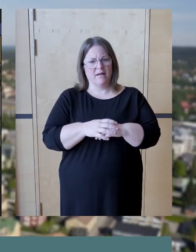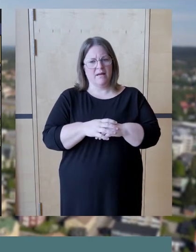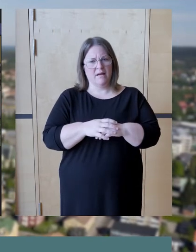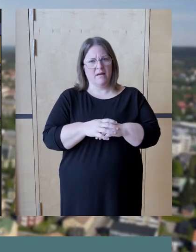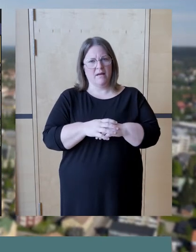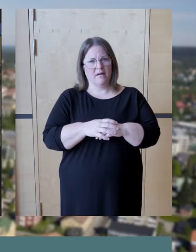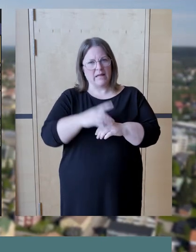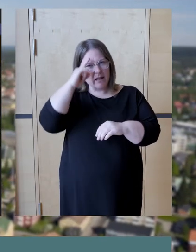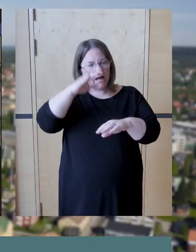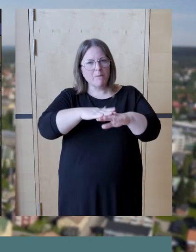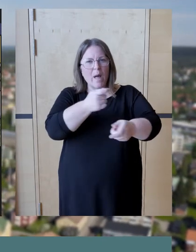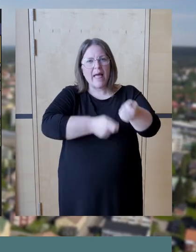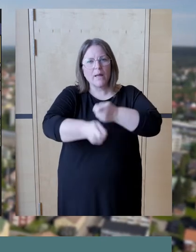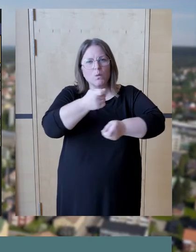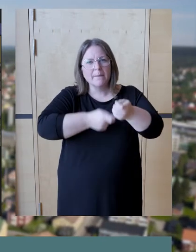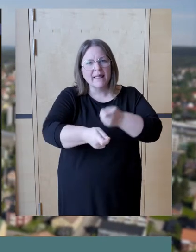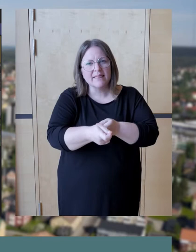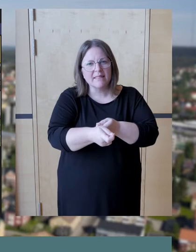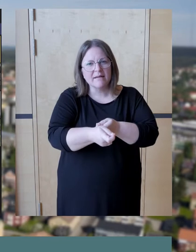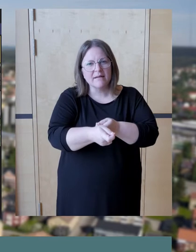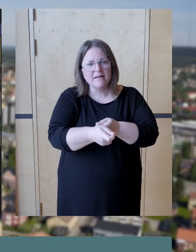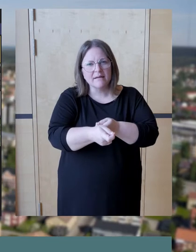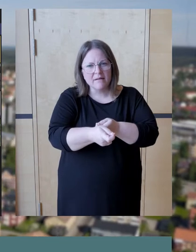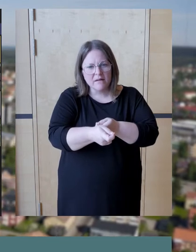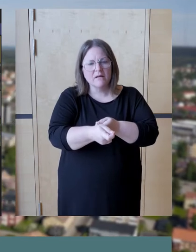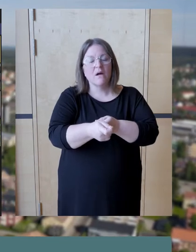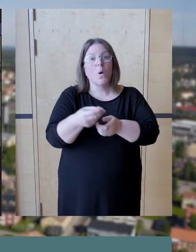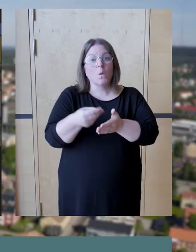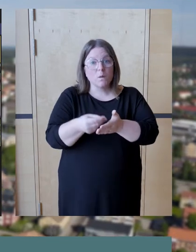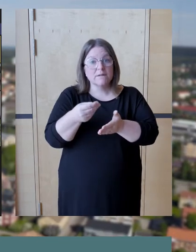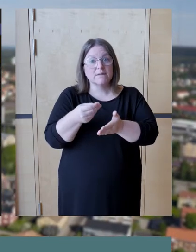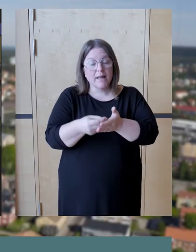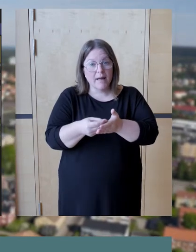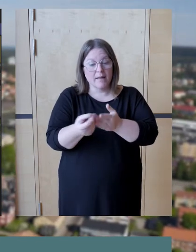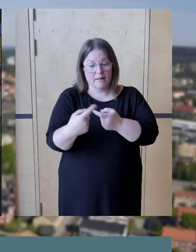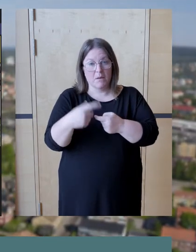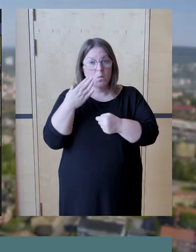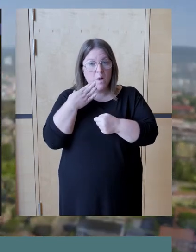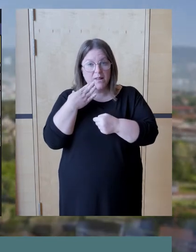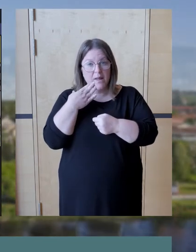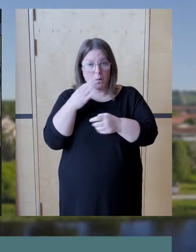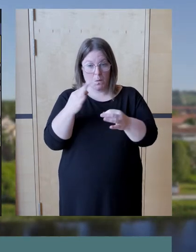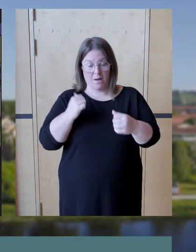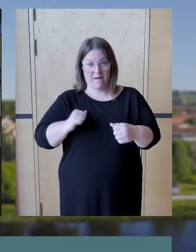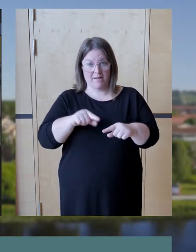Kostnader för boende och användning av boendeplatser Stora Vilket som